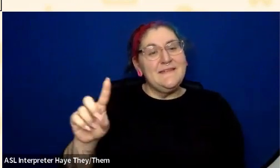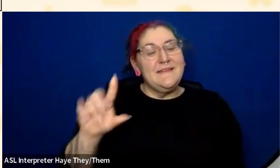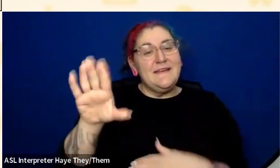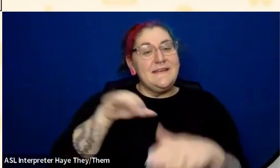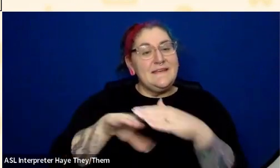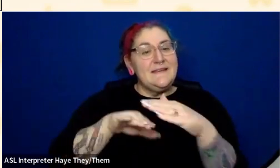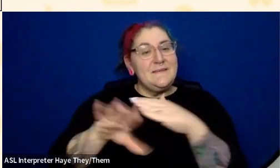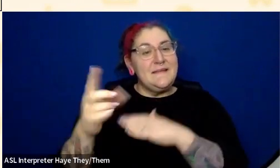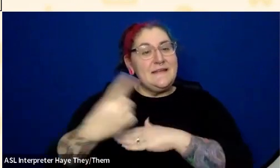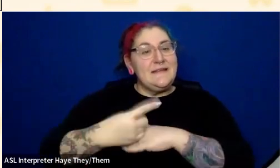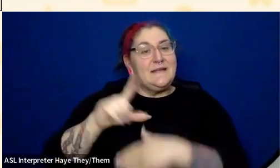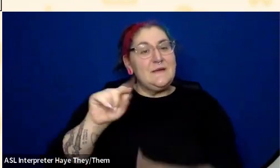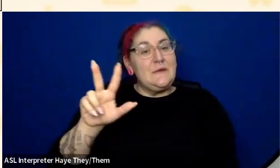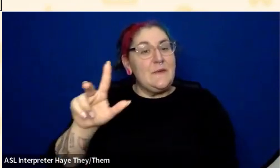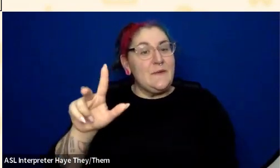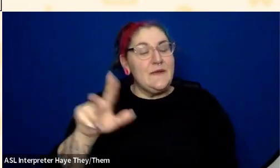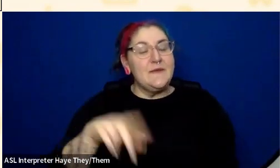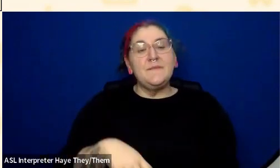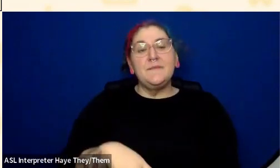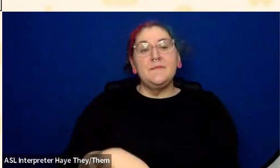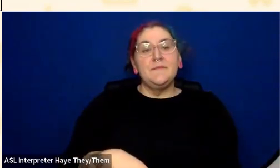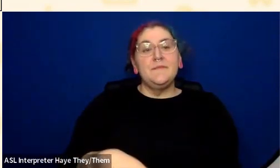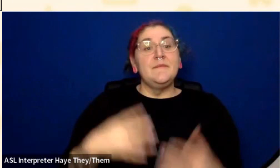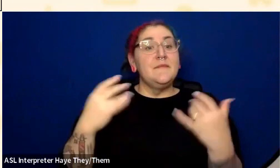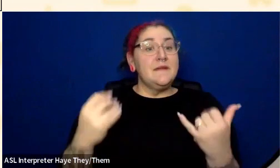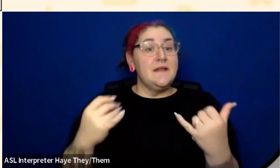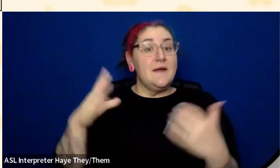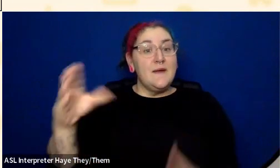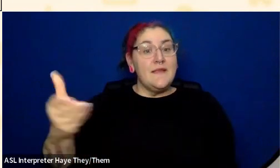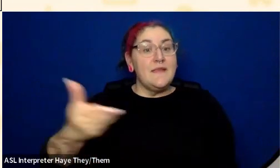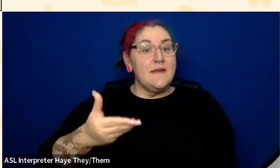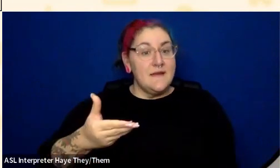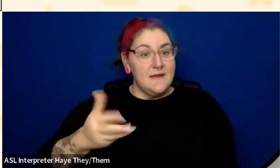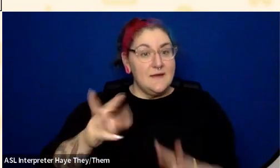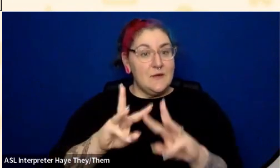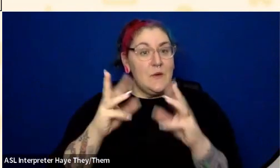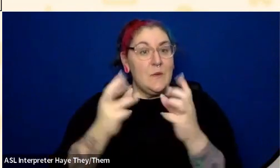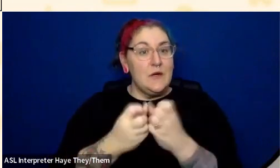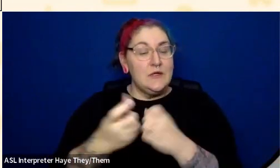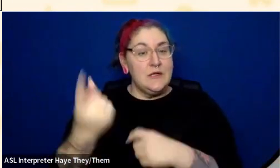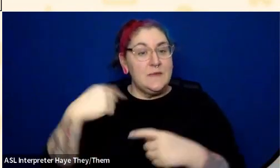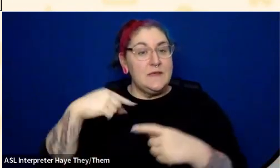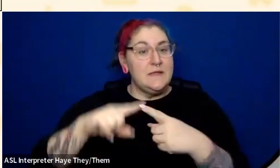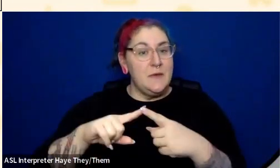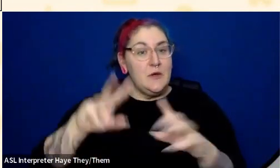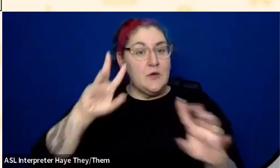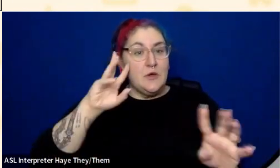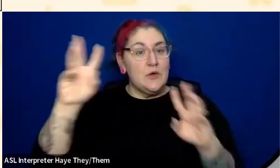Y La próxima sesión tratará sobre cómo crear un botón de pausa de animación en WordPress.